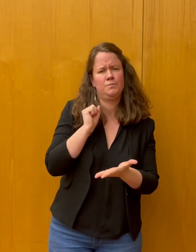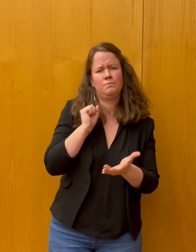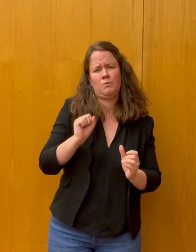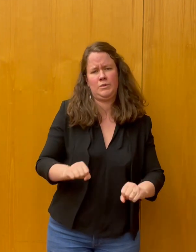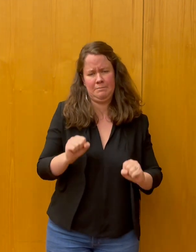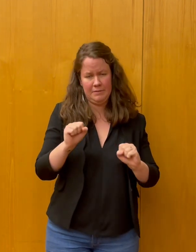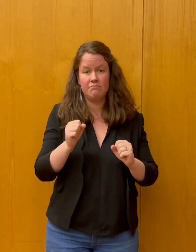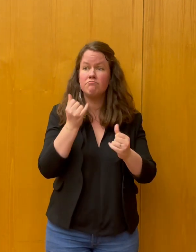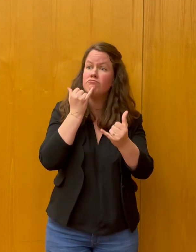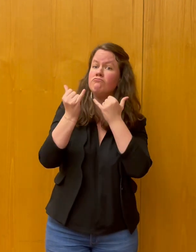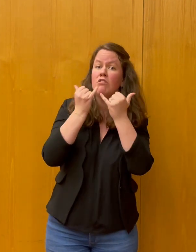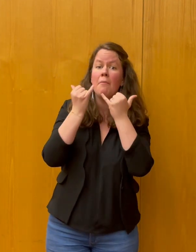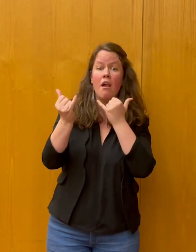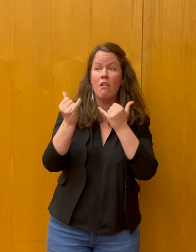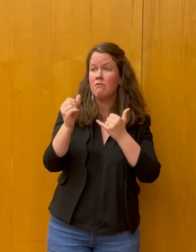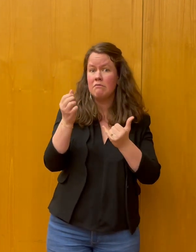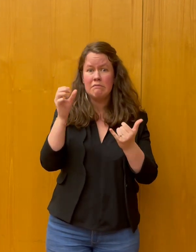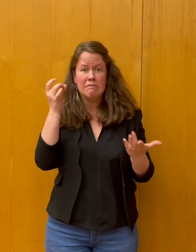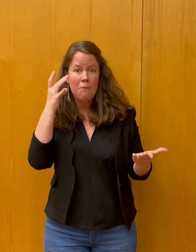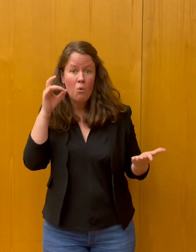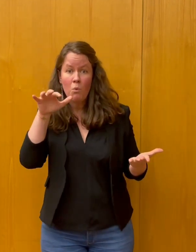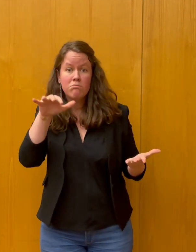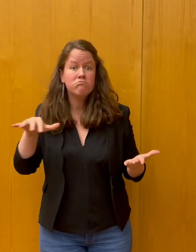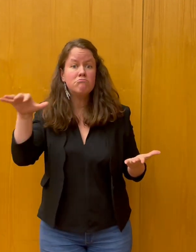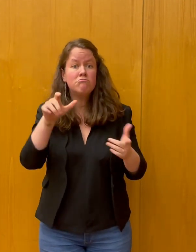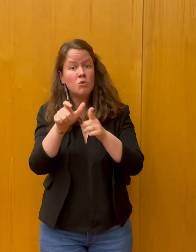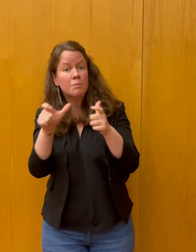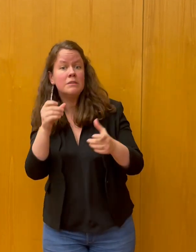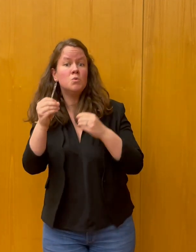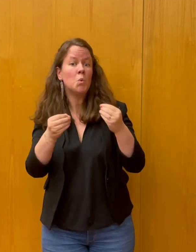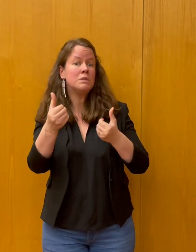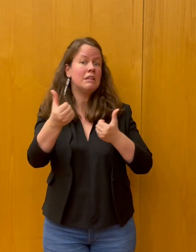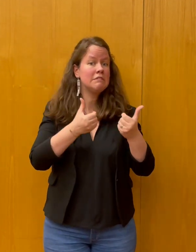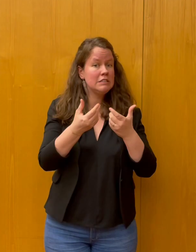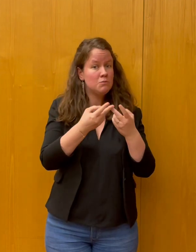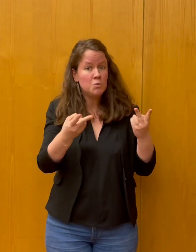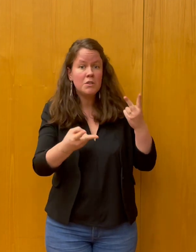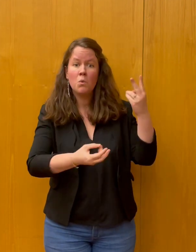n’importe qui et en recevant les appels de n’importe qui. Jusqu’à aujourd’hui,